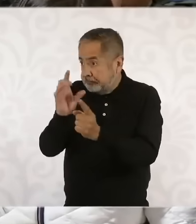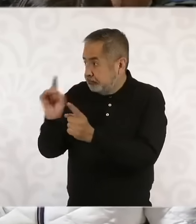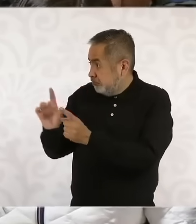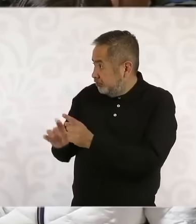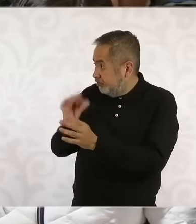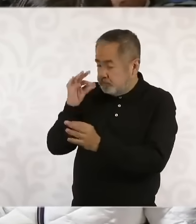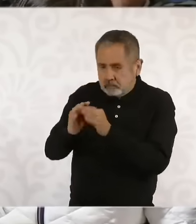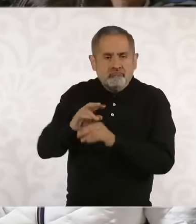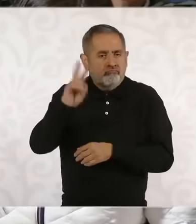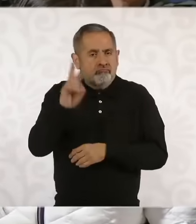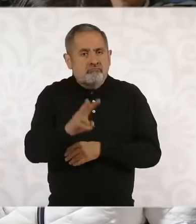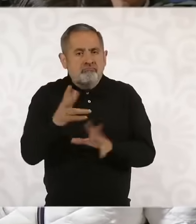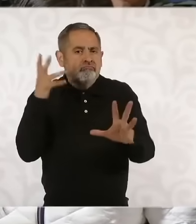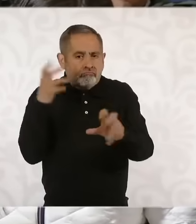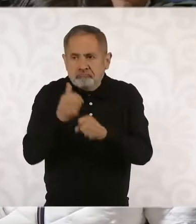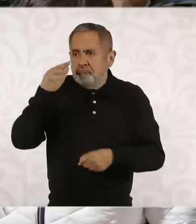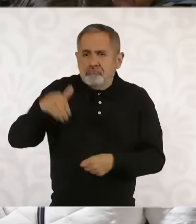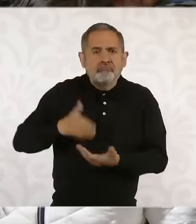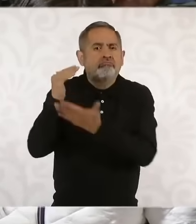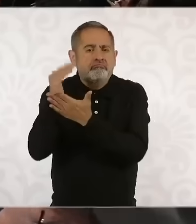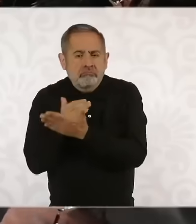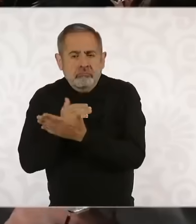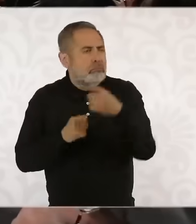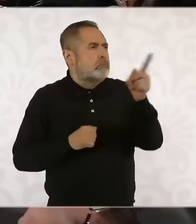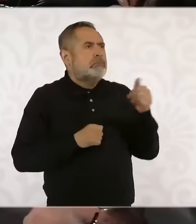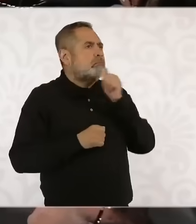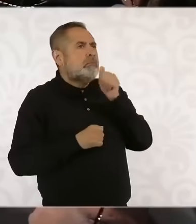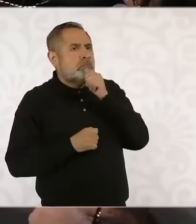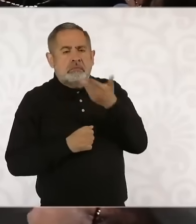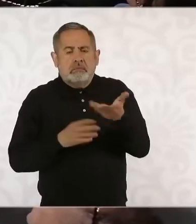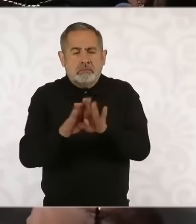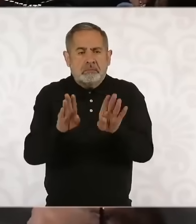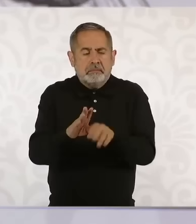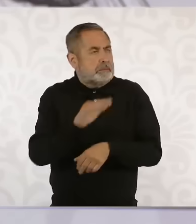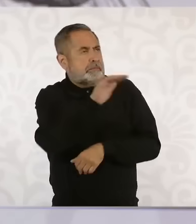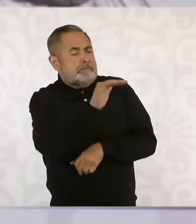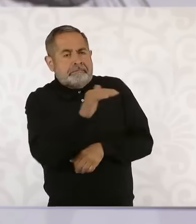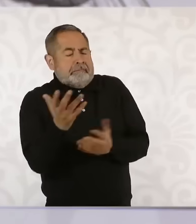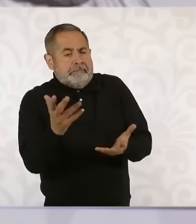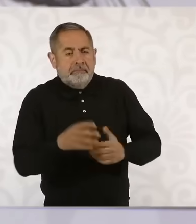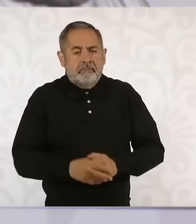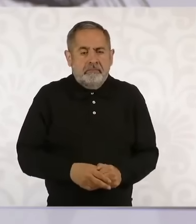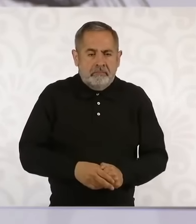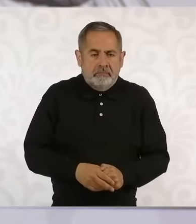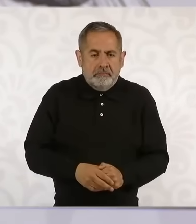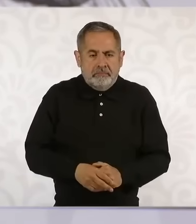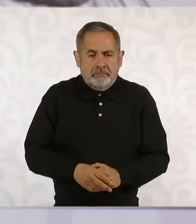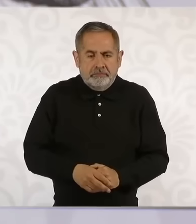ha disminuido los los accidentes fatales? Ah, es muy importante, sobre todo, salvar vidas respecto